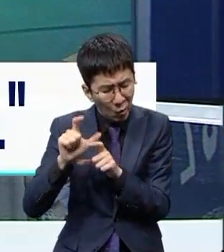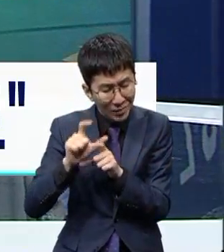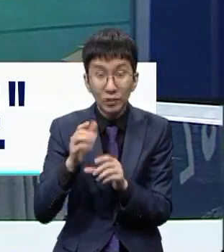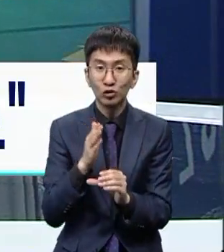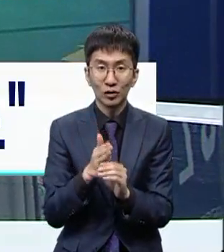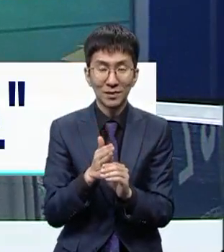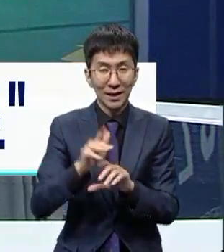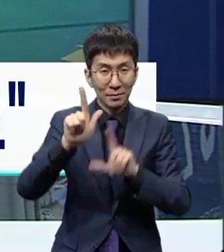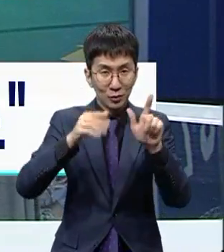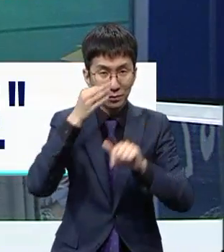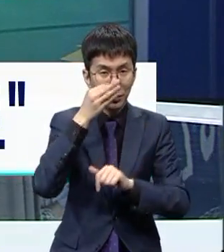김덕현 기자입니다.